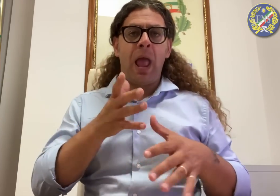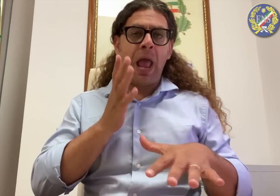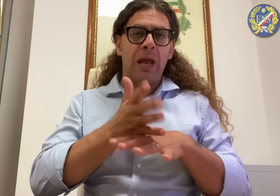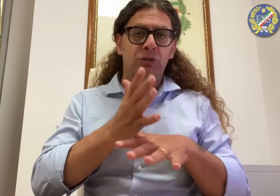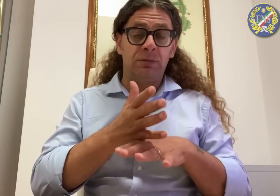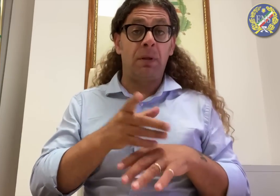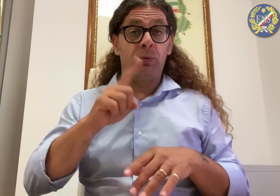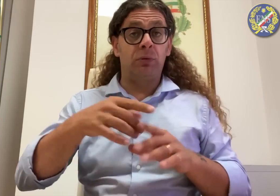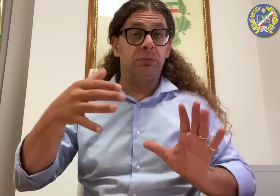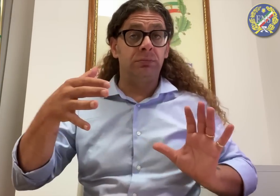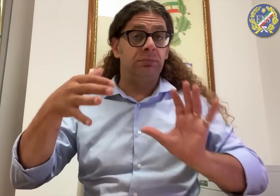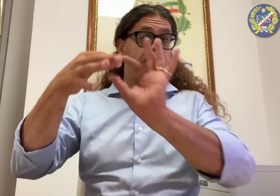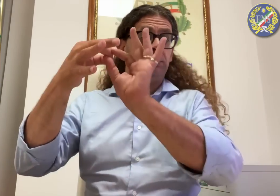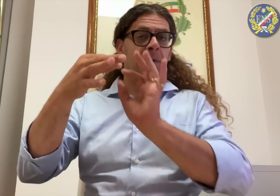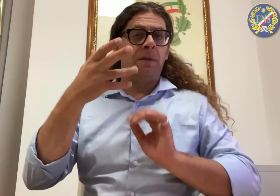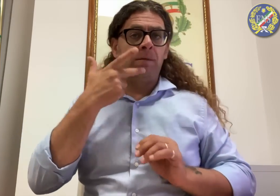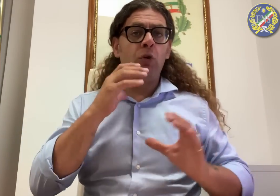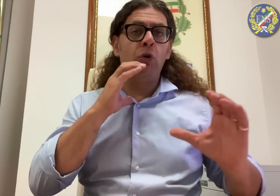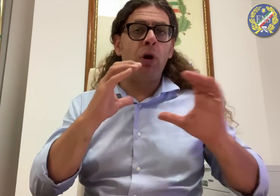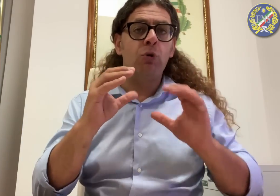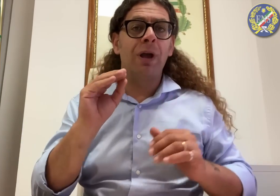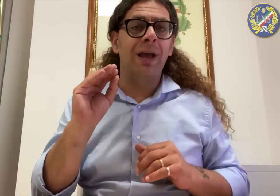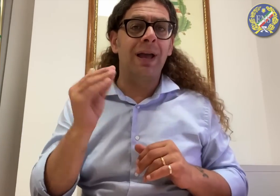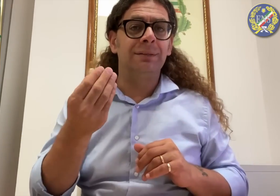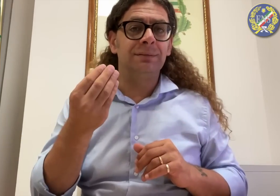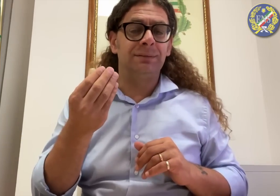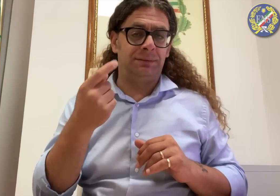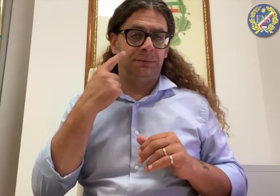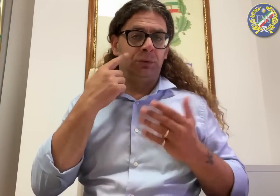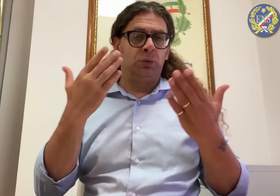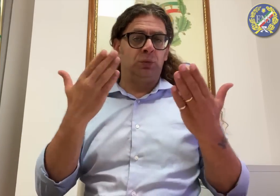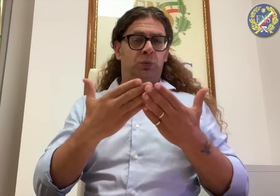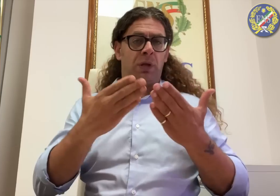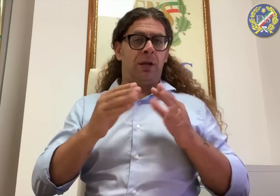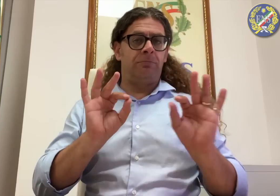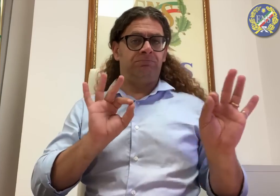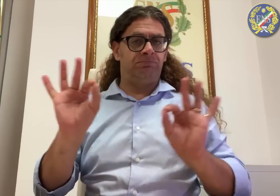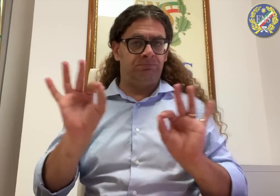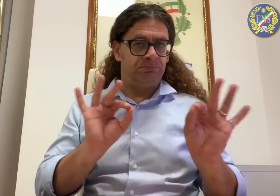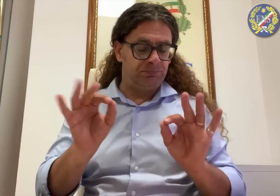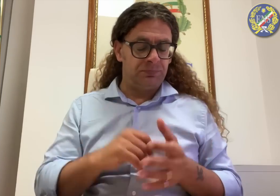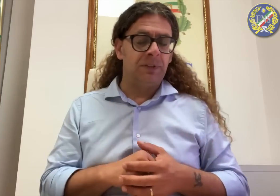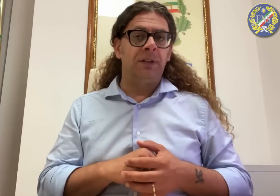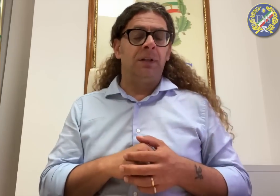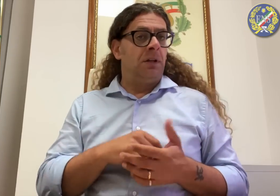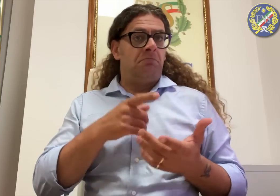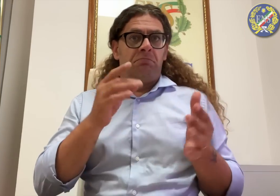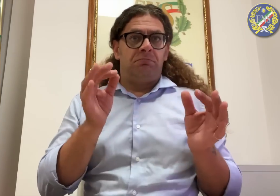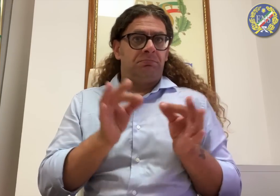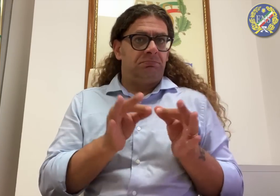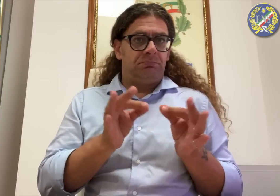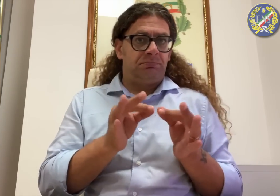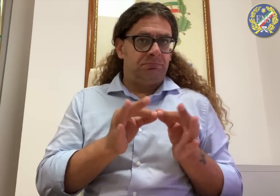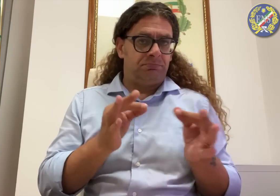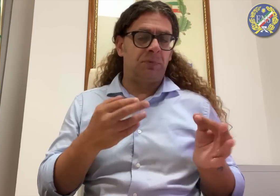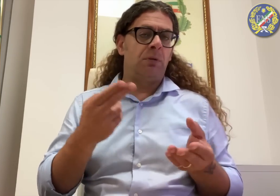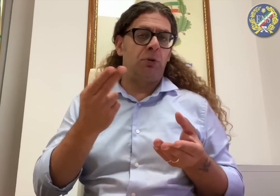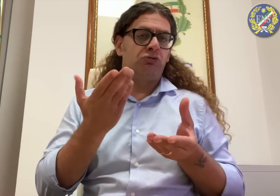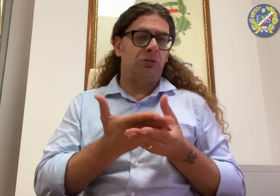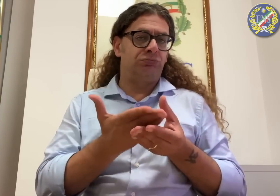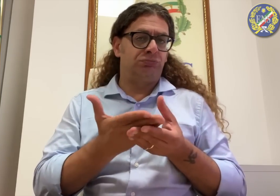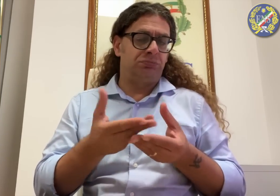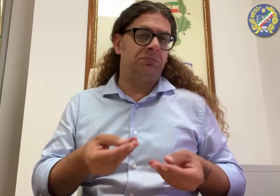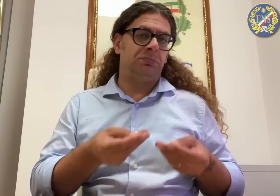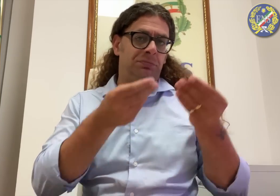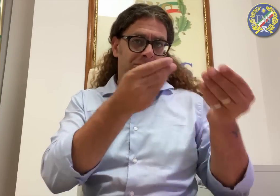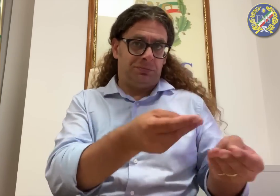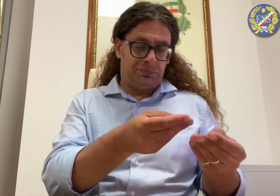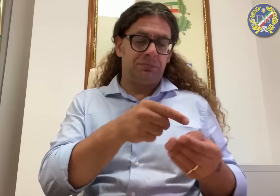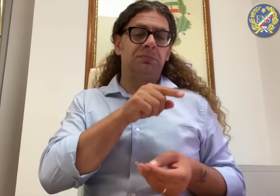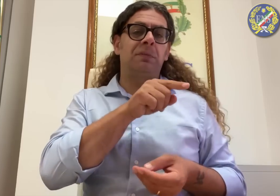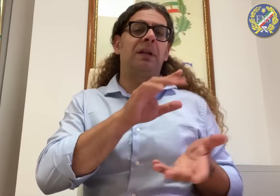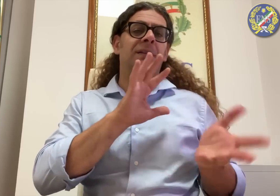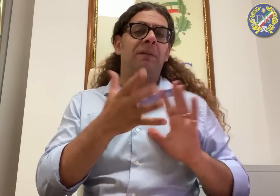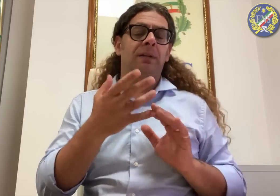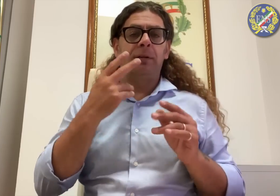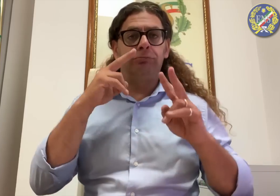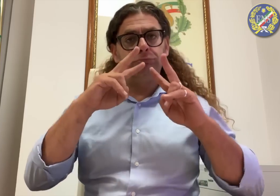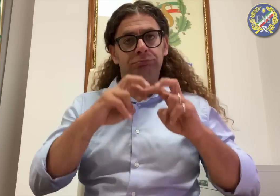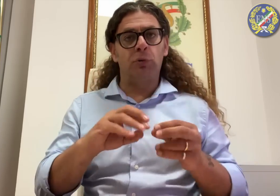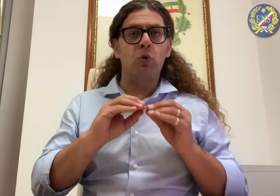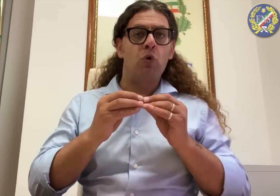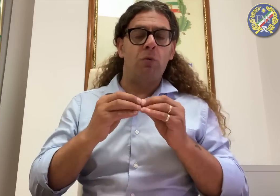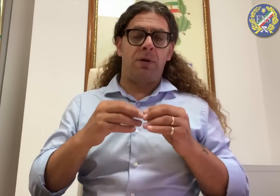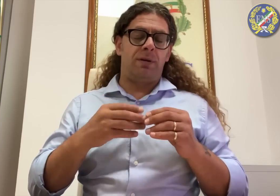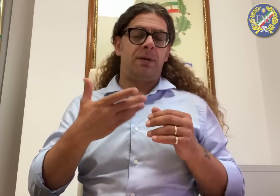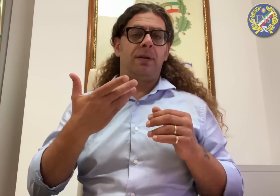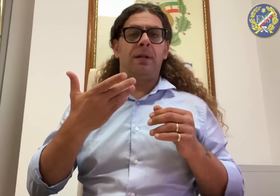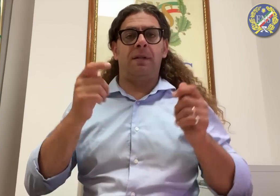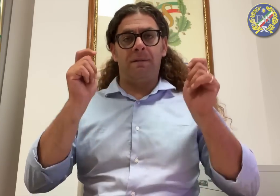dell'app che ci piacerebbe venisse resa accessibile tramite il Comunic@ENS. Il Ministro si è mostrato d'accordo con questa proposta, l'ENS ha presentato